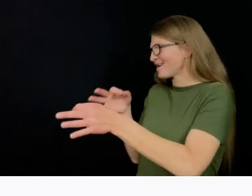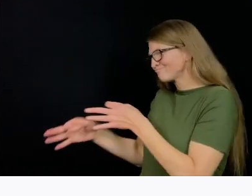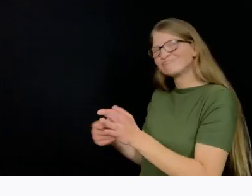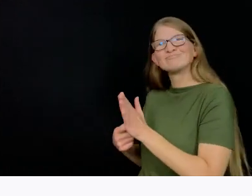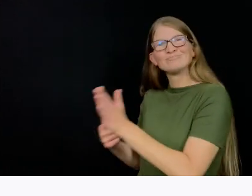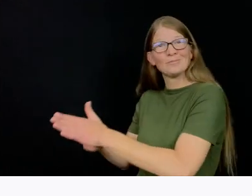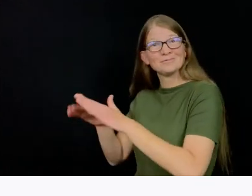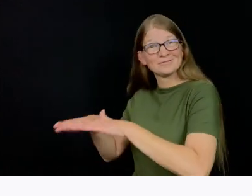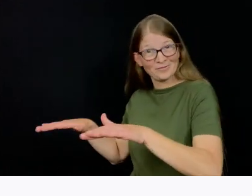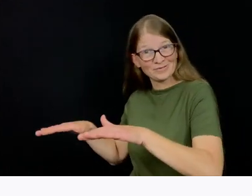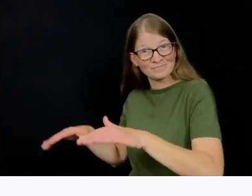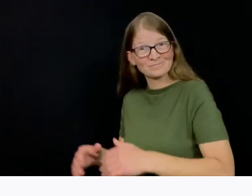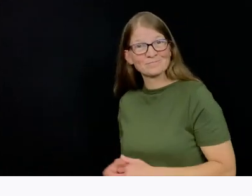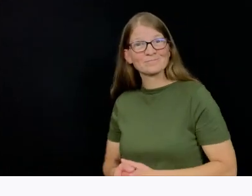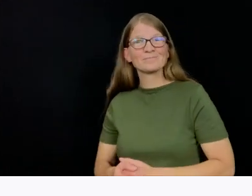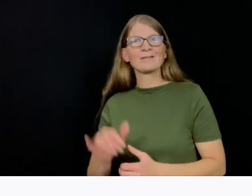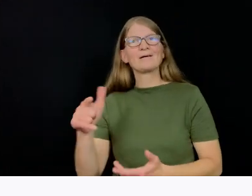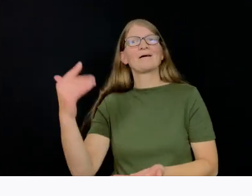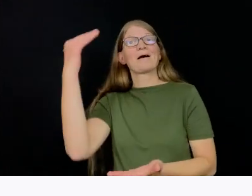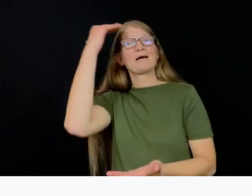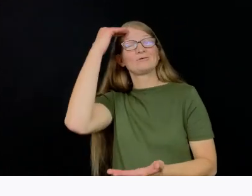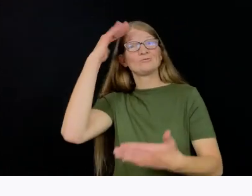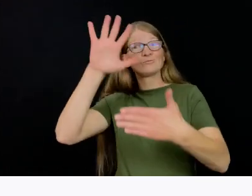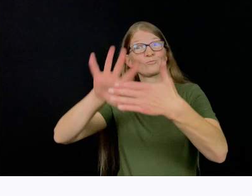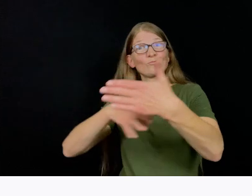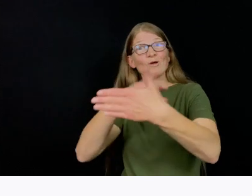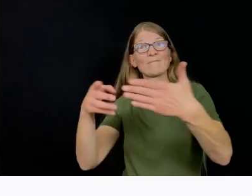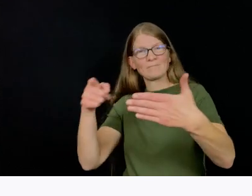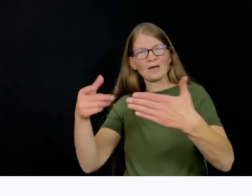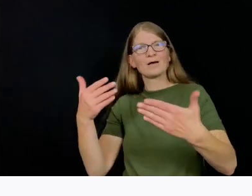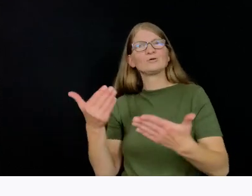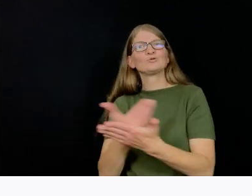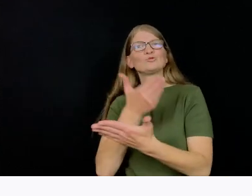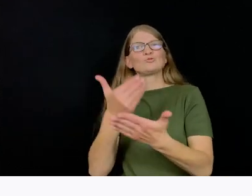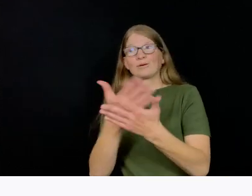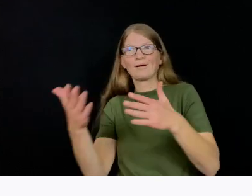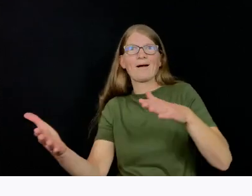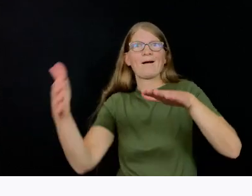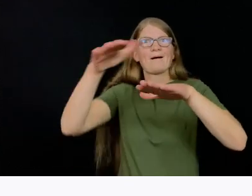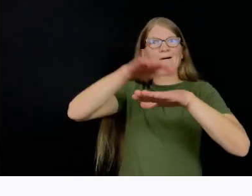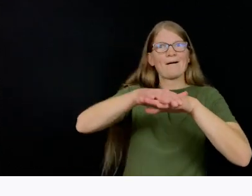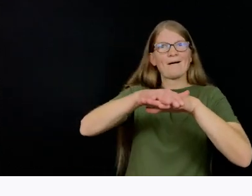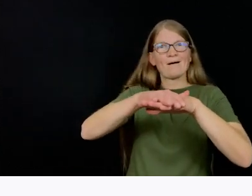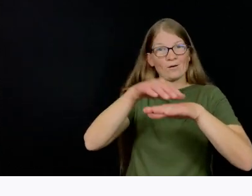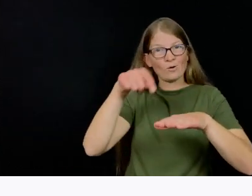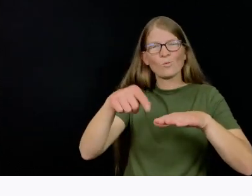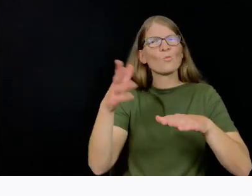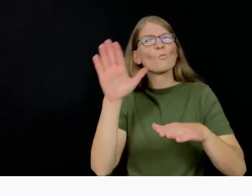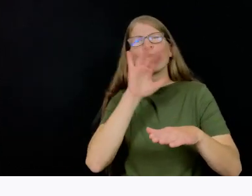باستخدام عنصر تعليمي جديد في الرسم البياني المعرفي نعرض لكم المفاهيم التأسيسية الأوسع التي تحتاجون إليها